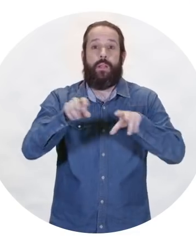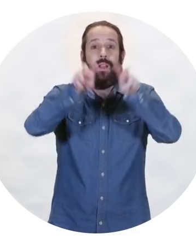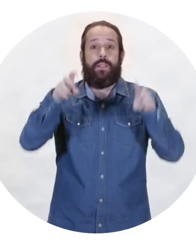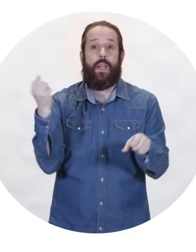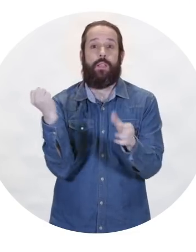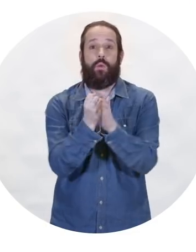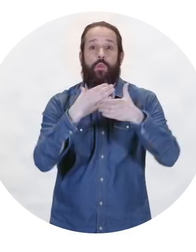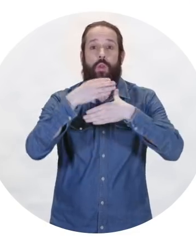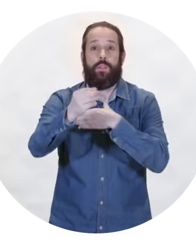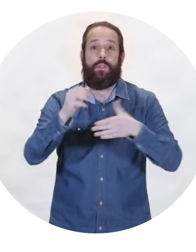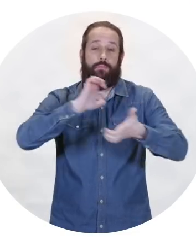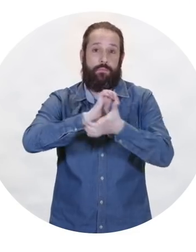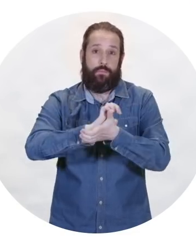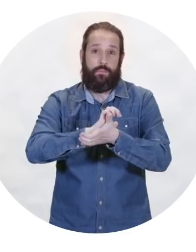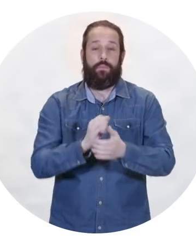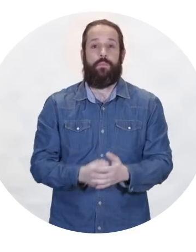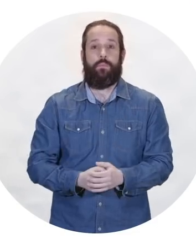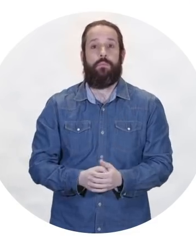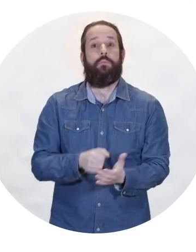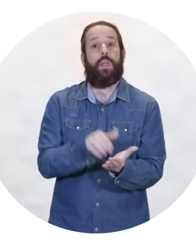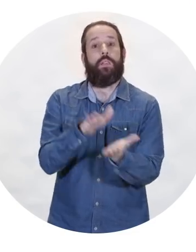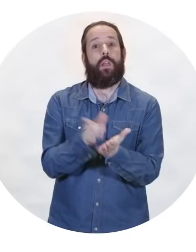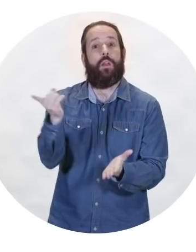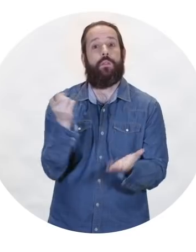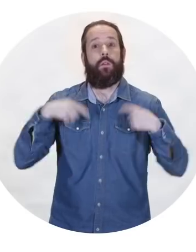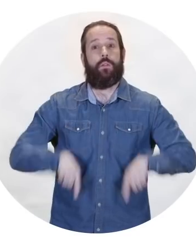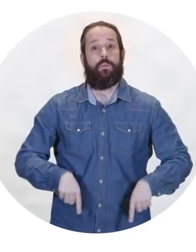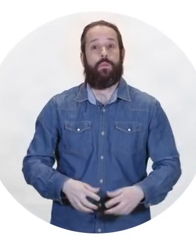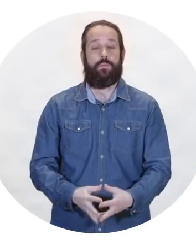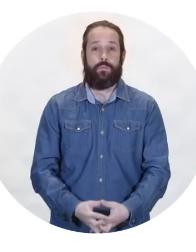de générer vos attestations de sortie. Ceci est un message du gouvernement.